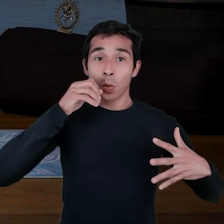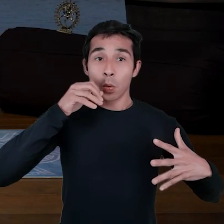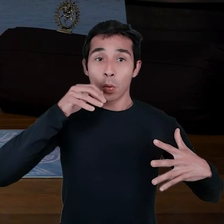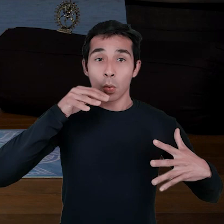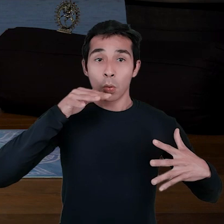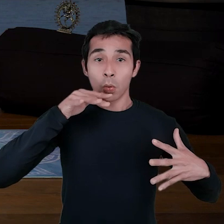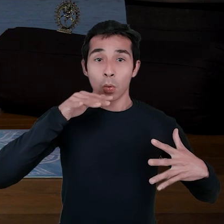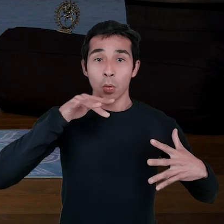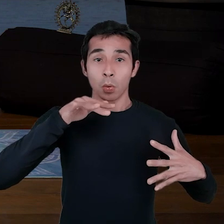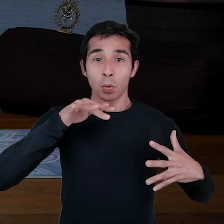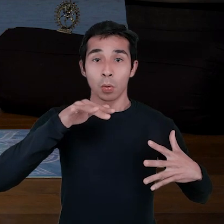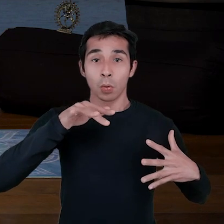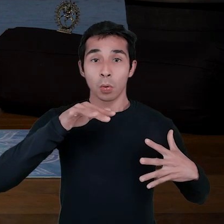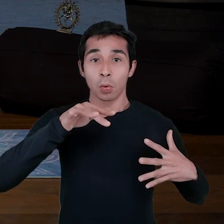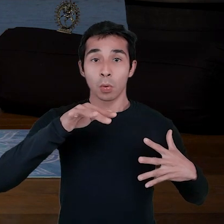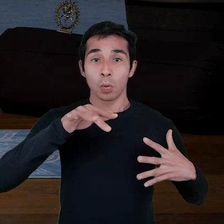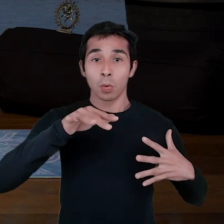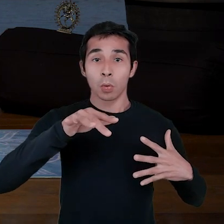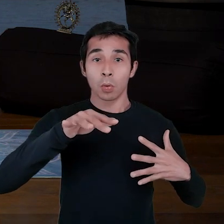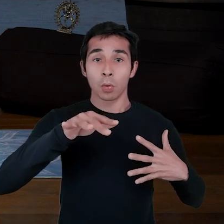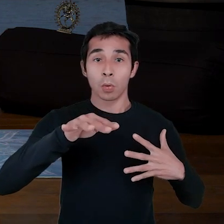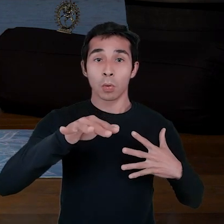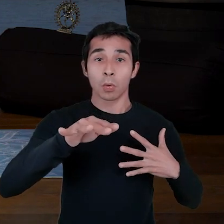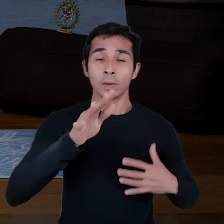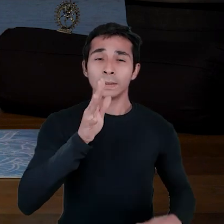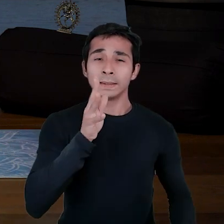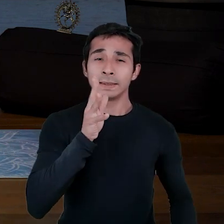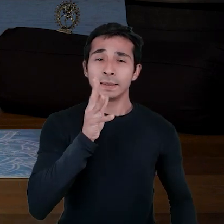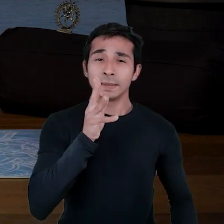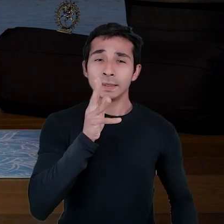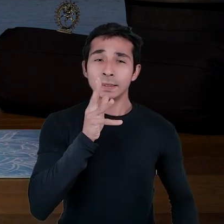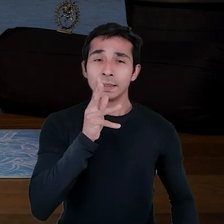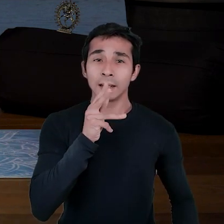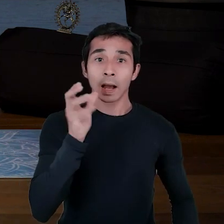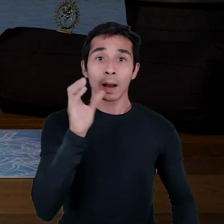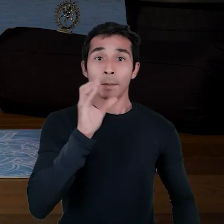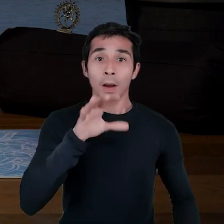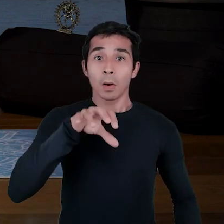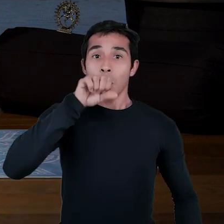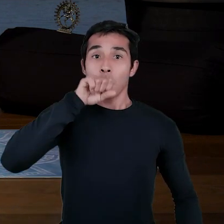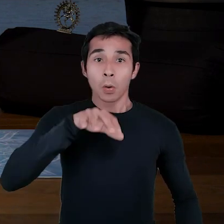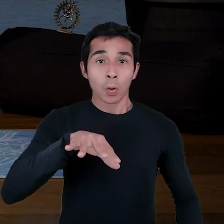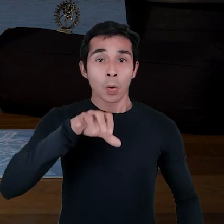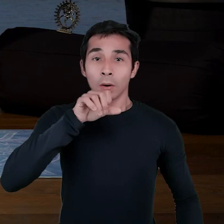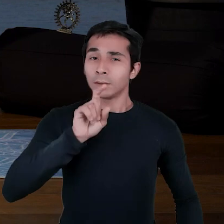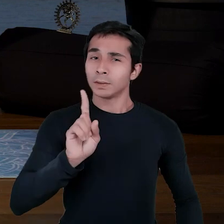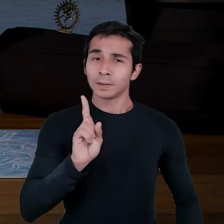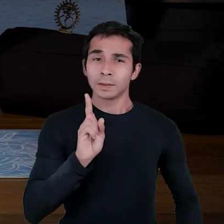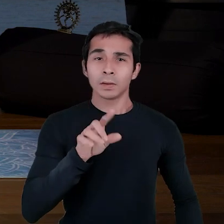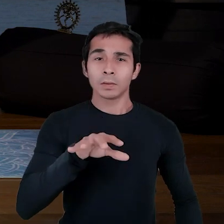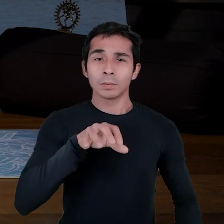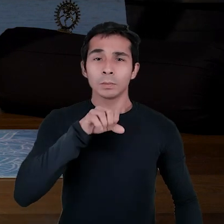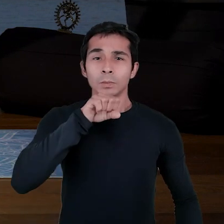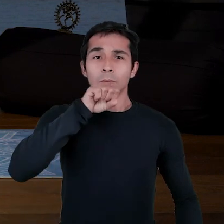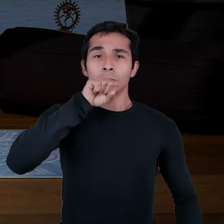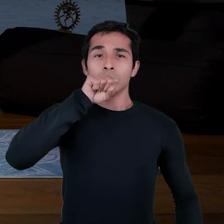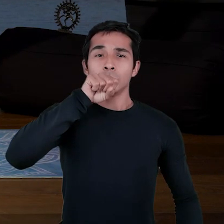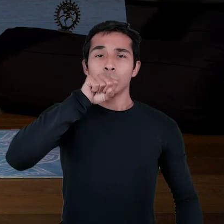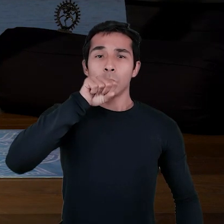E aí, controle a saída do ar. Solte o ar devagar, lentamente. Sem pressa.